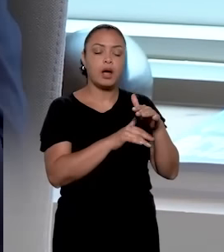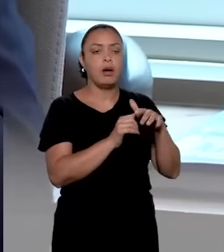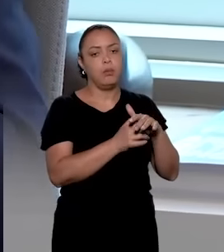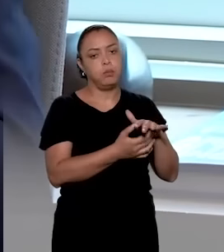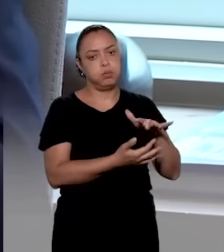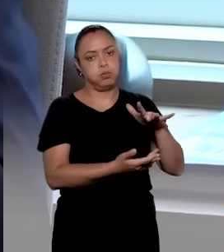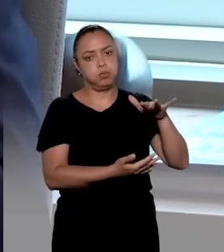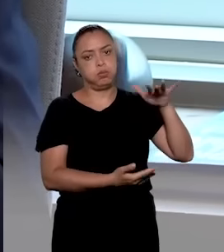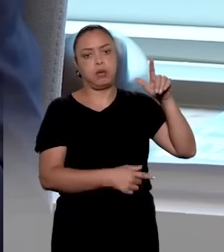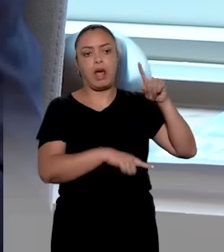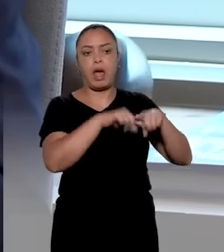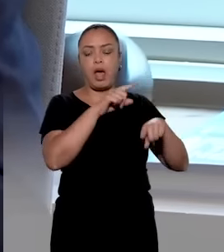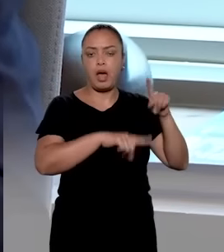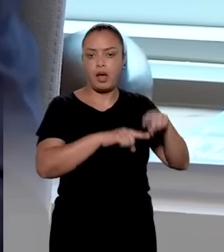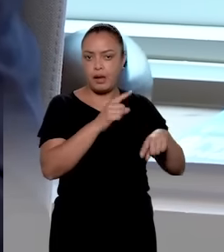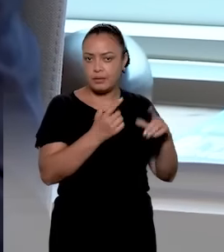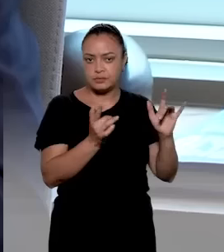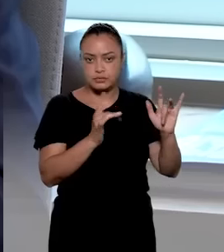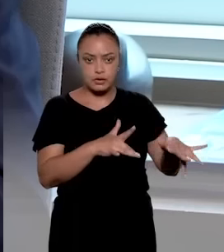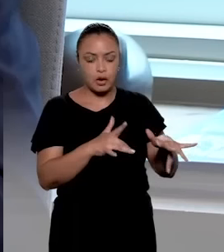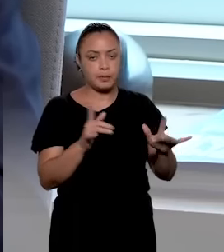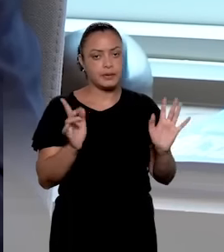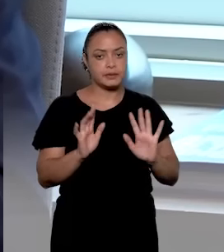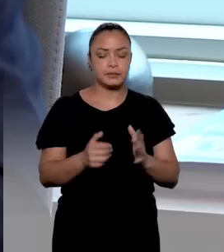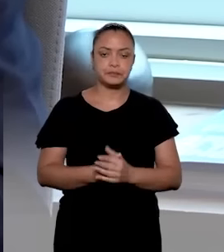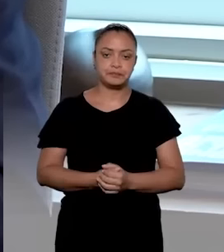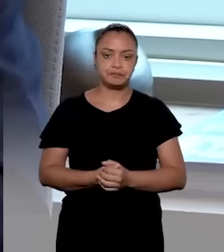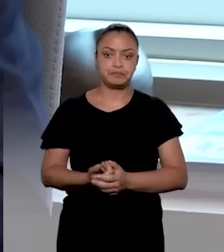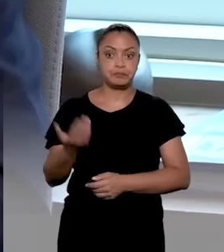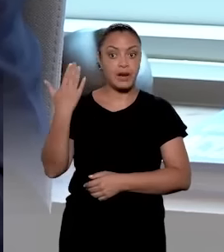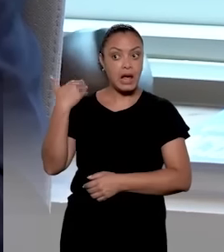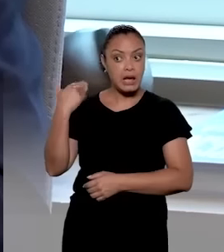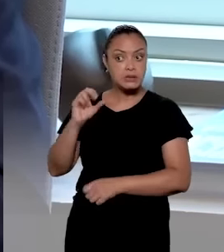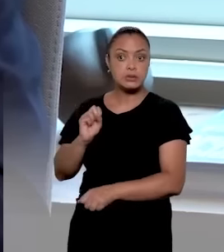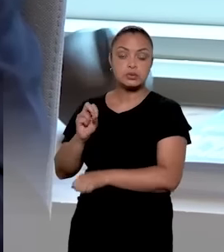sobra estoque. Quando eu assumi como ministro da Agricultura, Roberto, tinha 5 milhões de sacas de